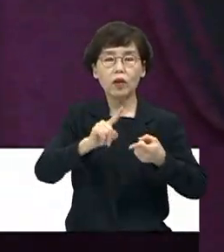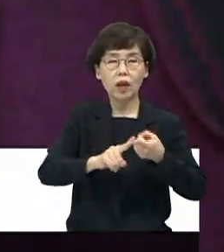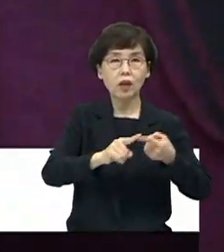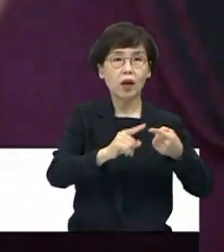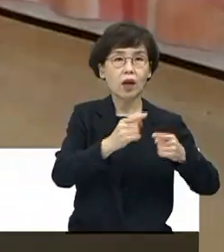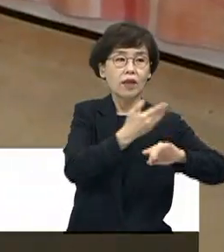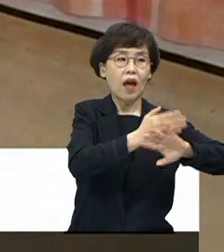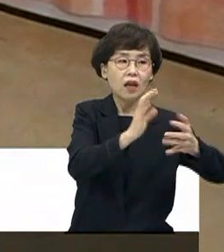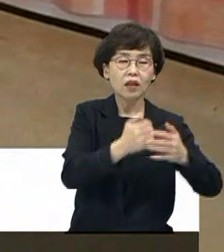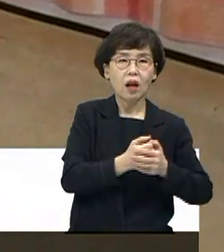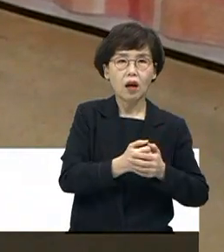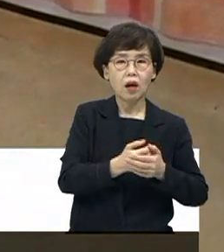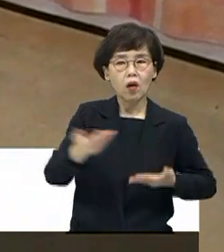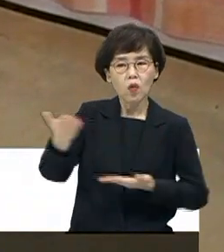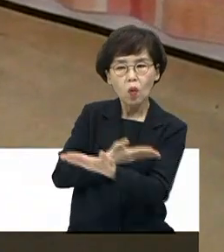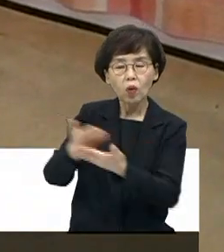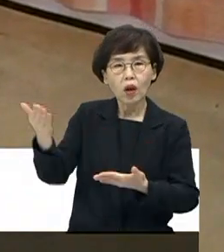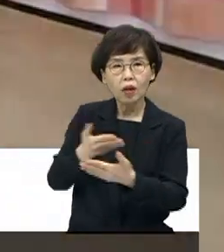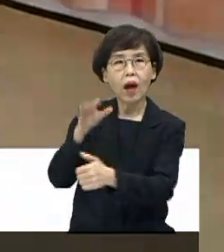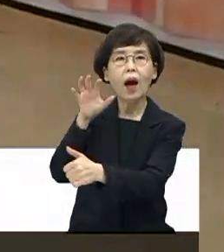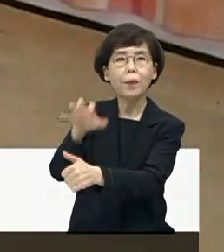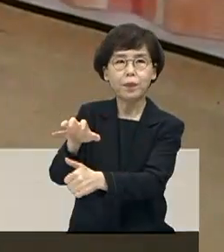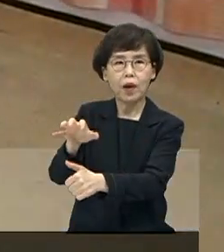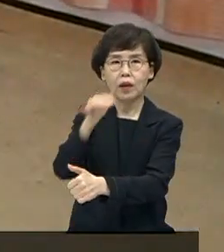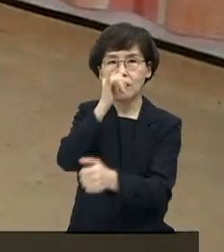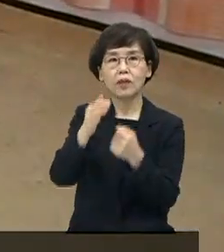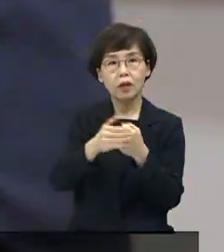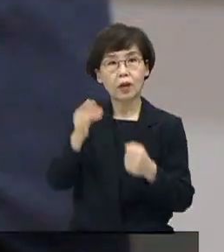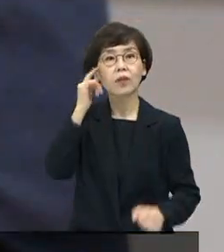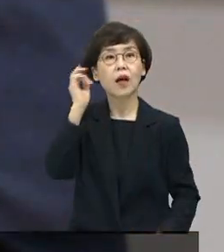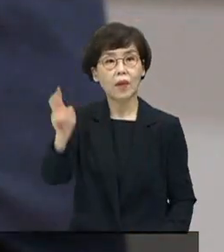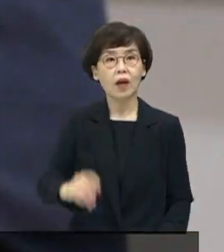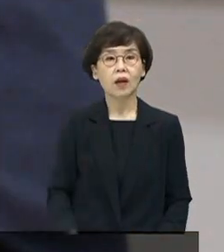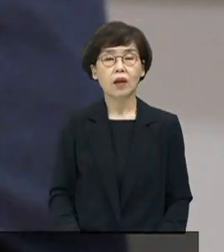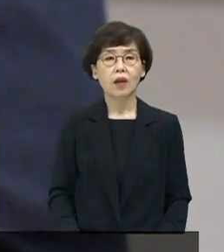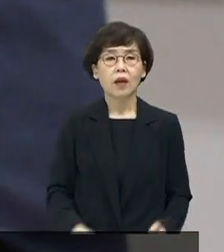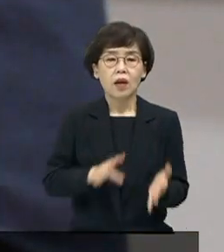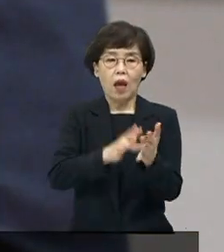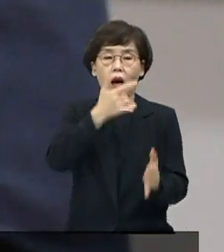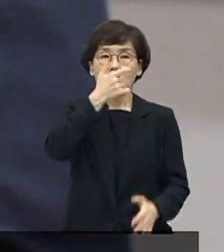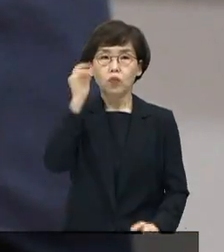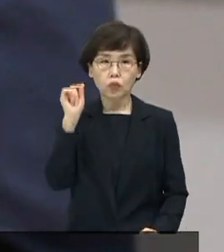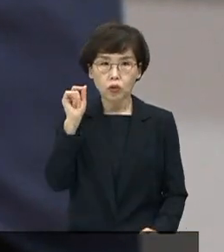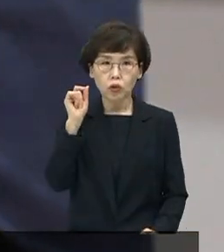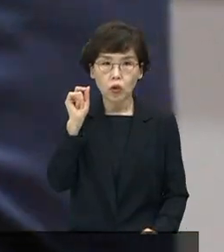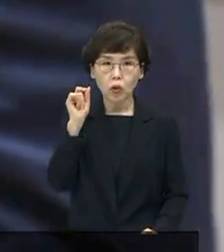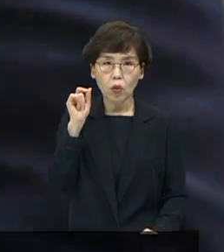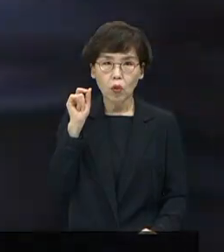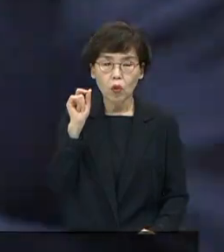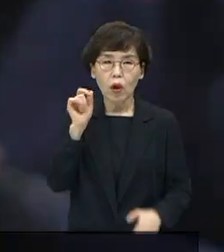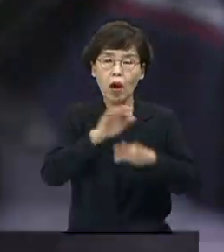각국의 백신 공유 압박이 거세지는 상황을 감안한 걸로 보입니다. 백신 부족 사태의 돌파구로 기대를 모았던